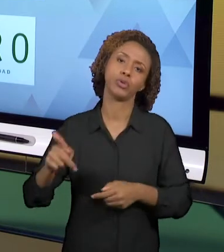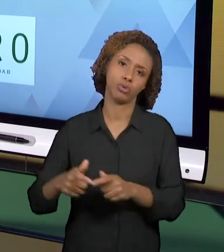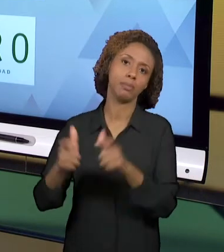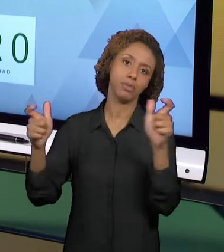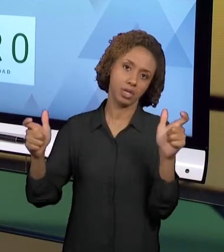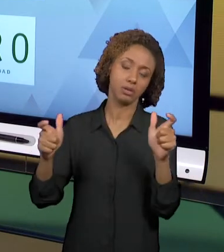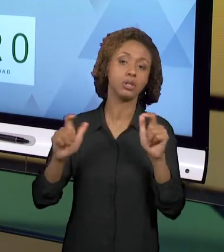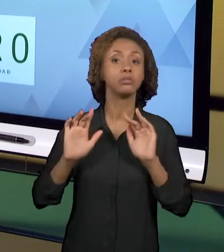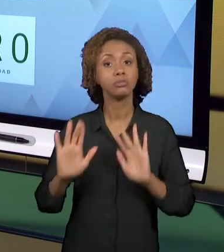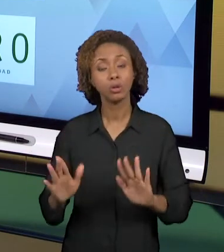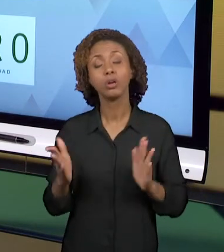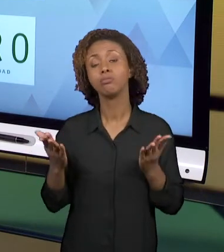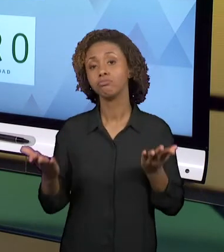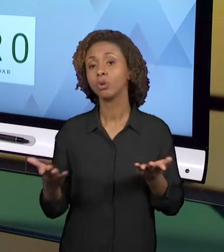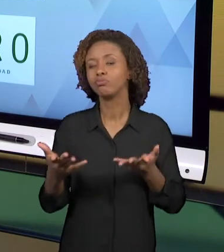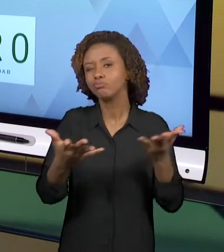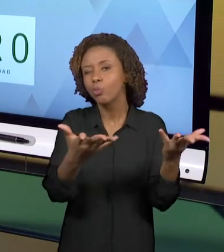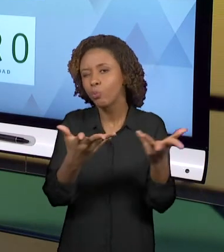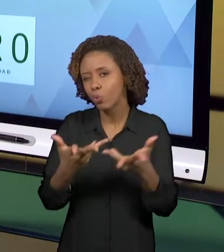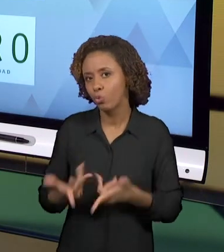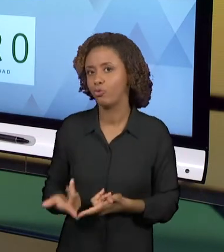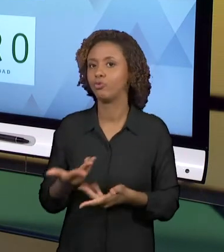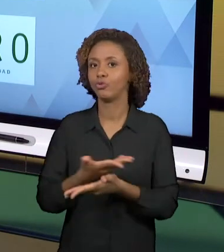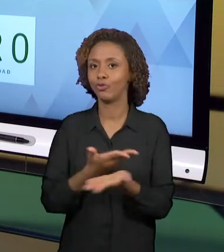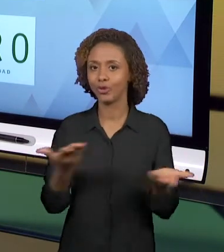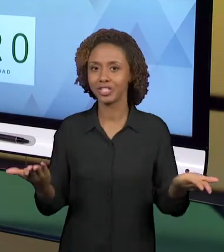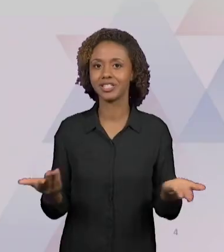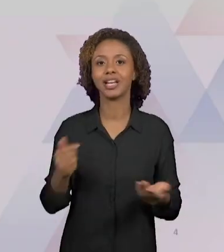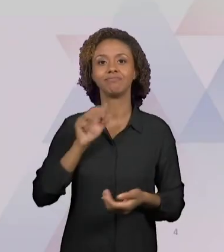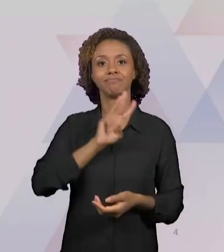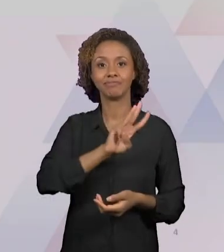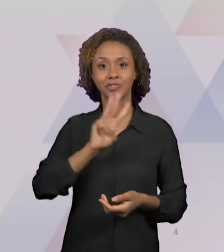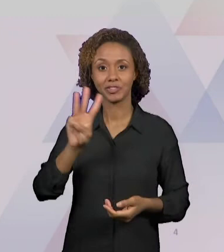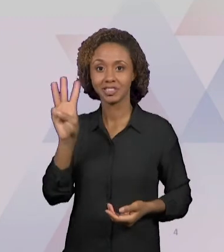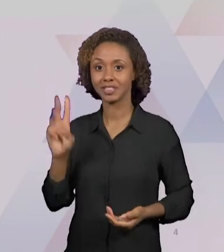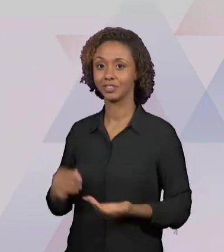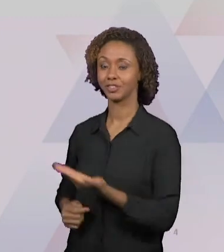CONVIDO VOCÊS A ENTRAR NO WWW.GEOFORO.COM. E